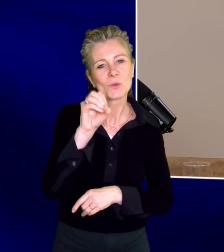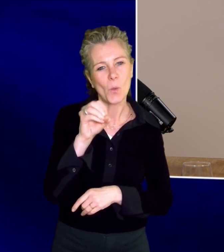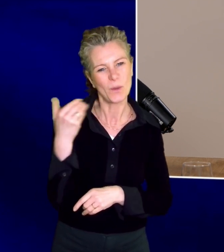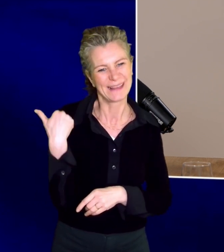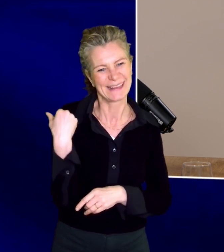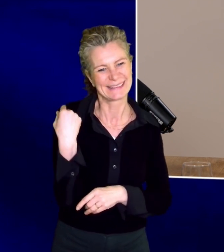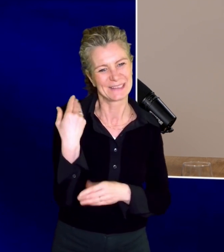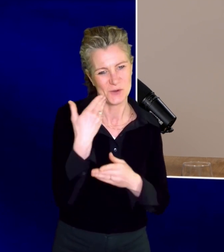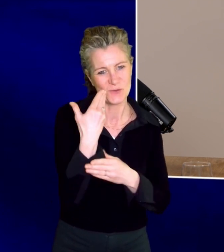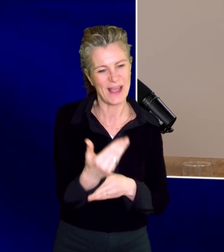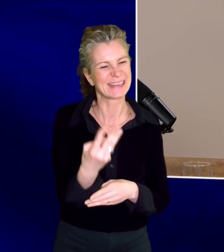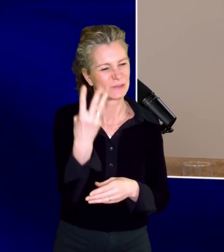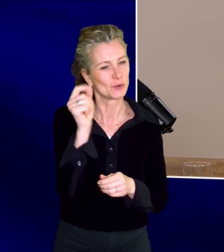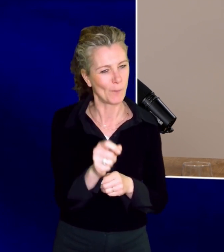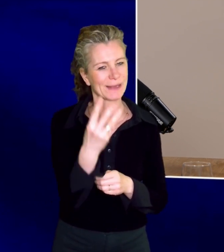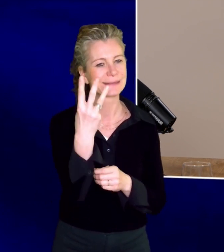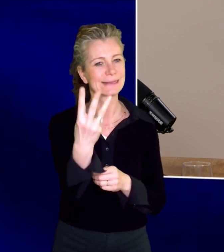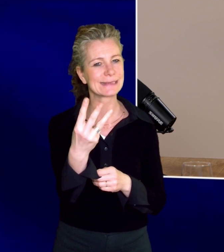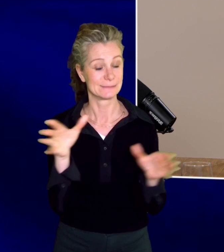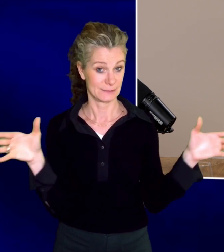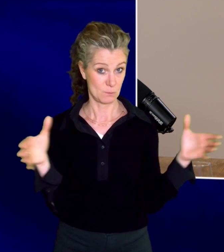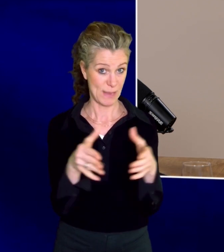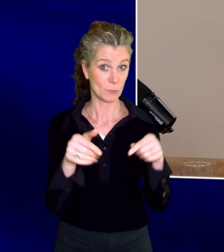'Deze bijeenkomst geeft kracht.' Heel fijn om te lezen.